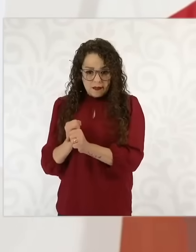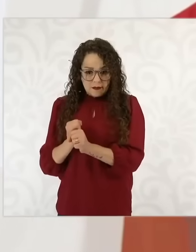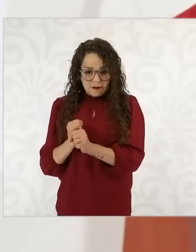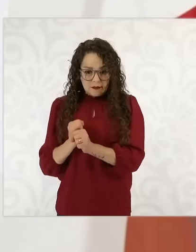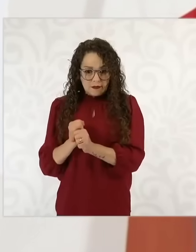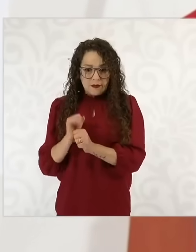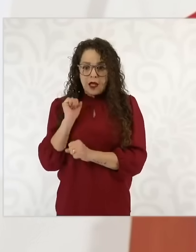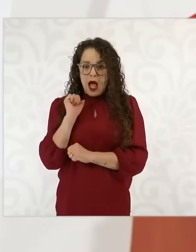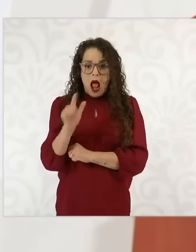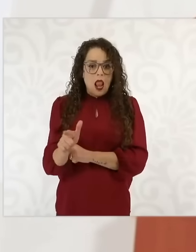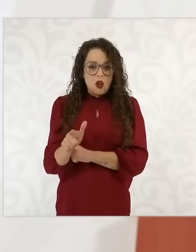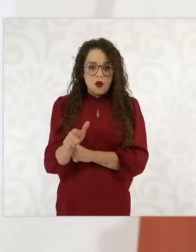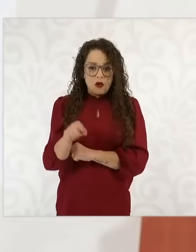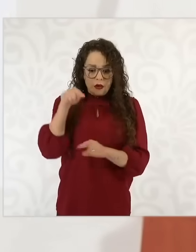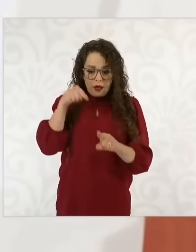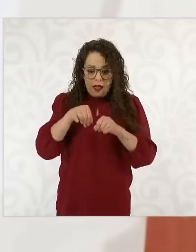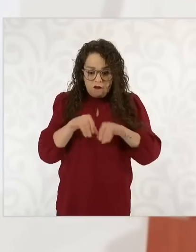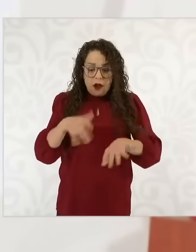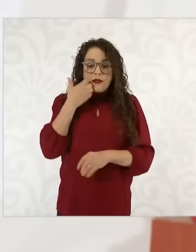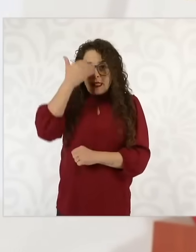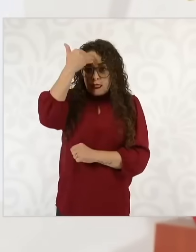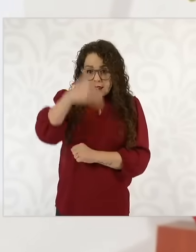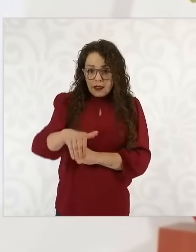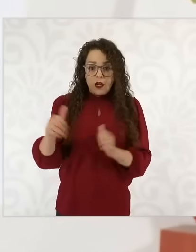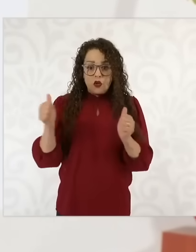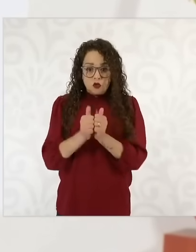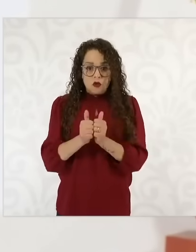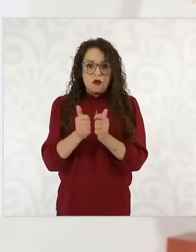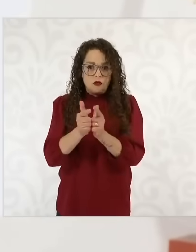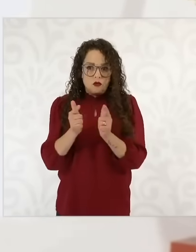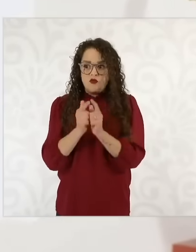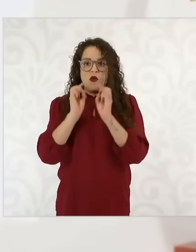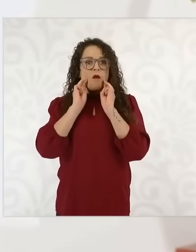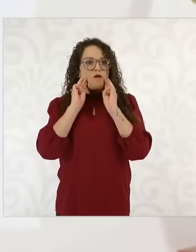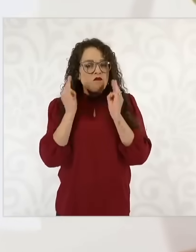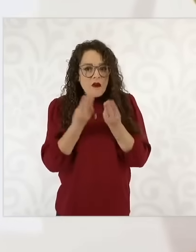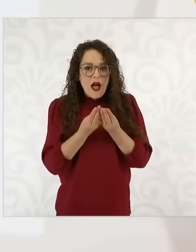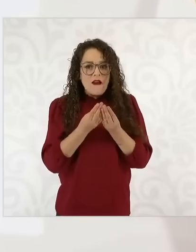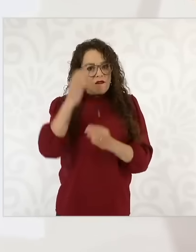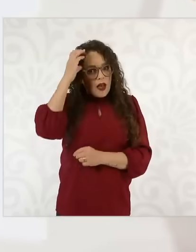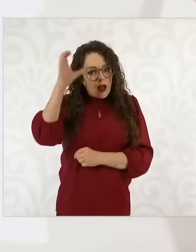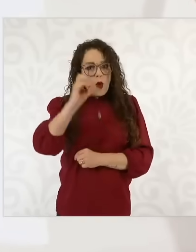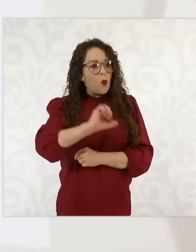de alguna investigación especial relacionada con delincuencia organizada u otras investigaciones,